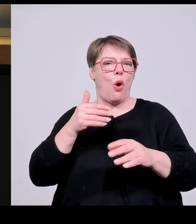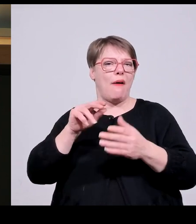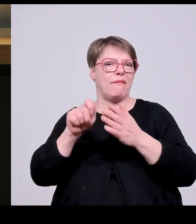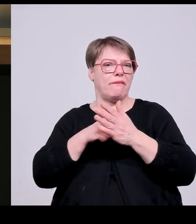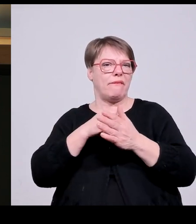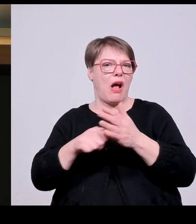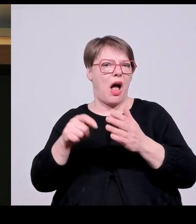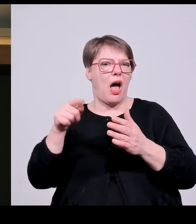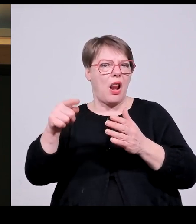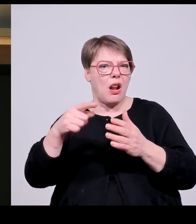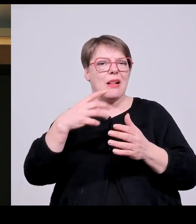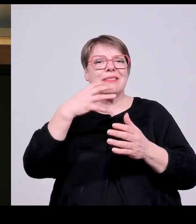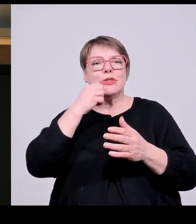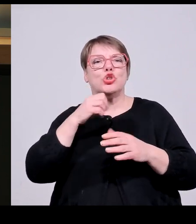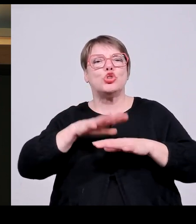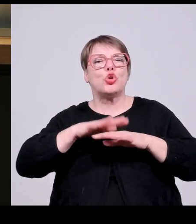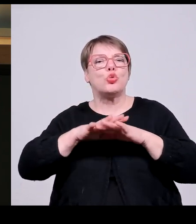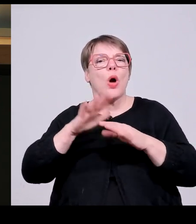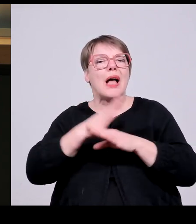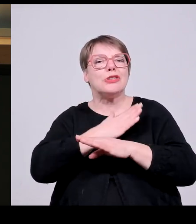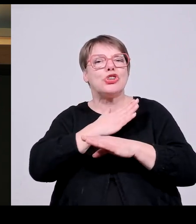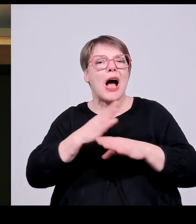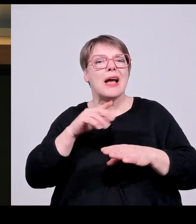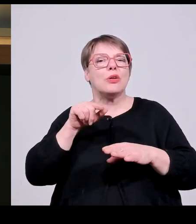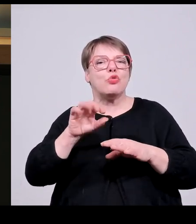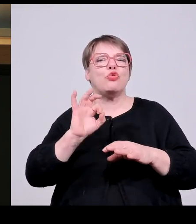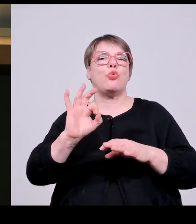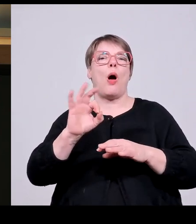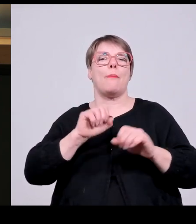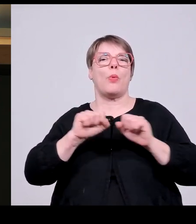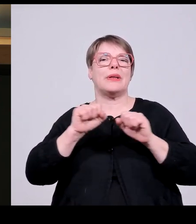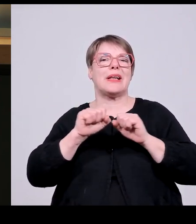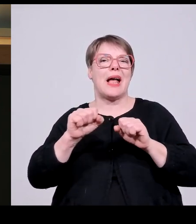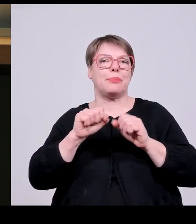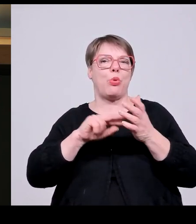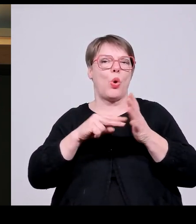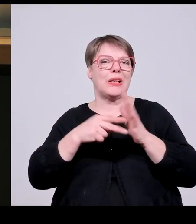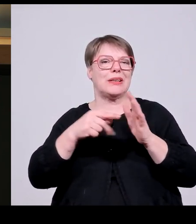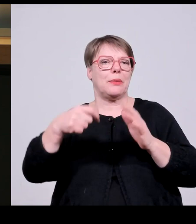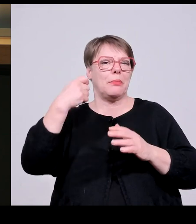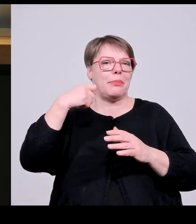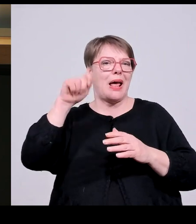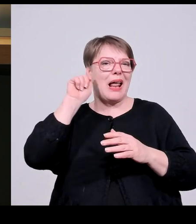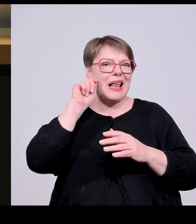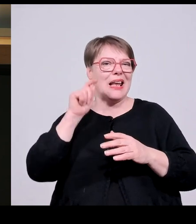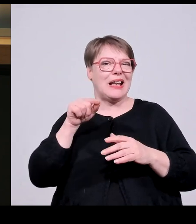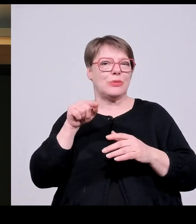dieser Straße komplett dicht machen. Ich sage auch das wird ihnen nicht gelingen. Mit Blick auf die nächsten zwei Wochen.(Beifa)